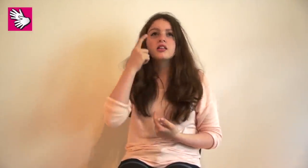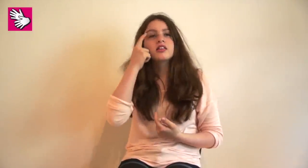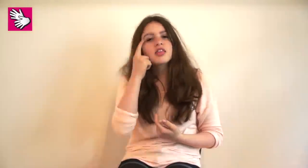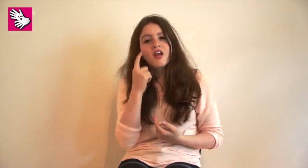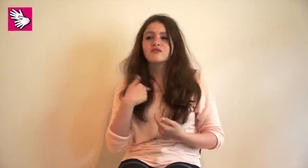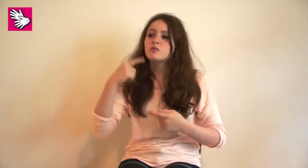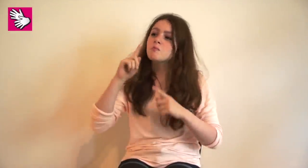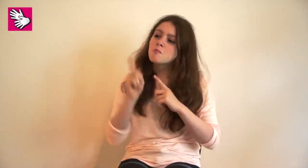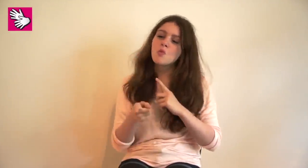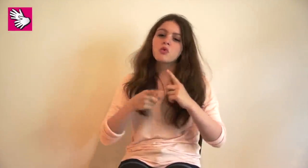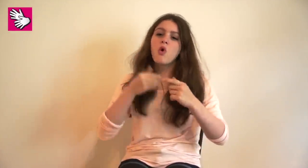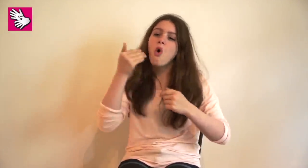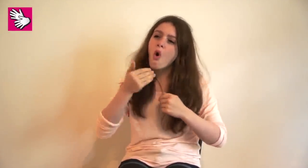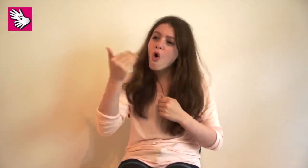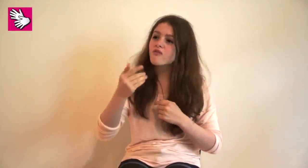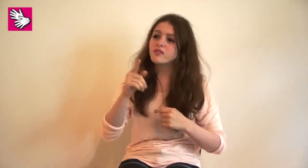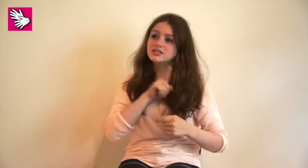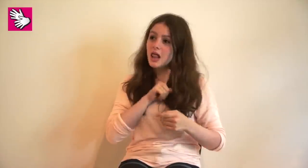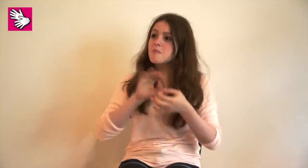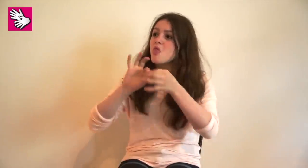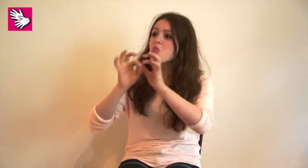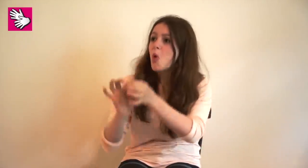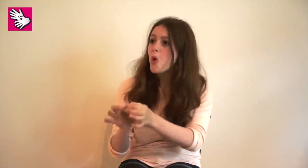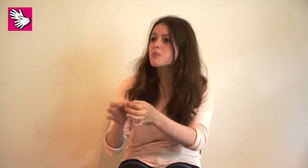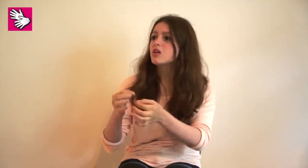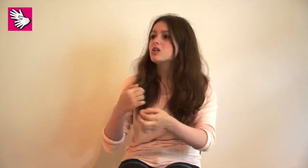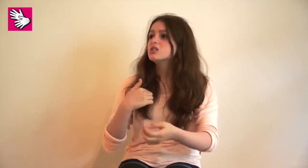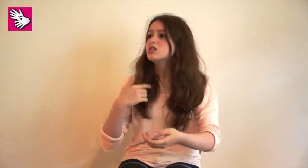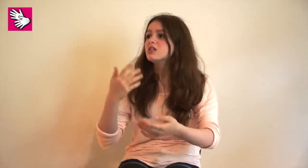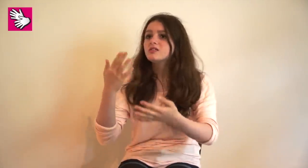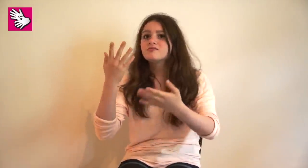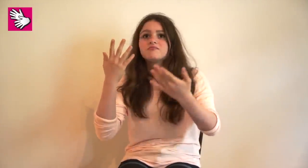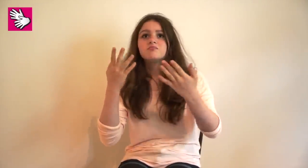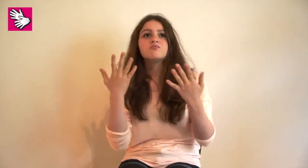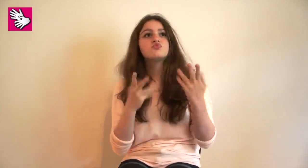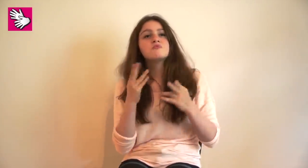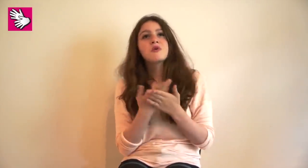Ich muss dann für sie dolmetschen, und bin dabei total genervt, weil mir die Fachbegriffe fehlen und